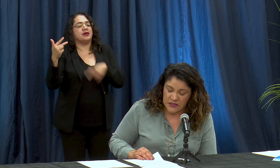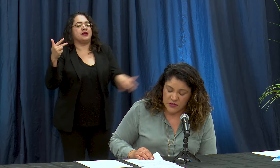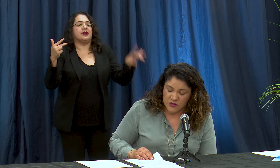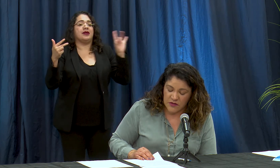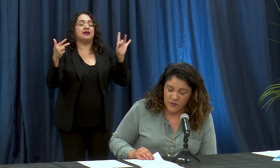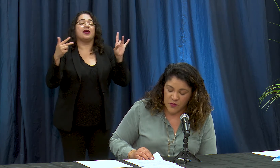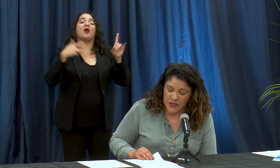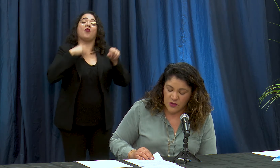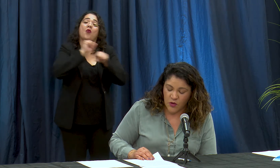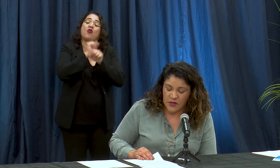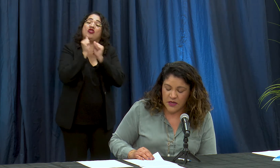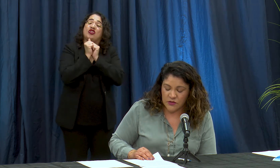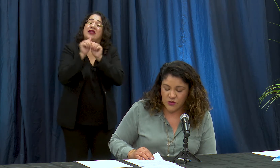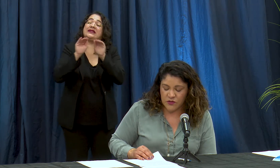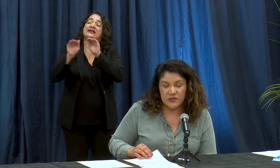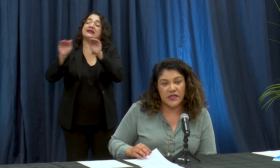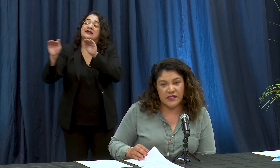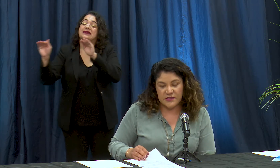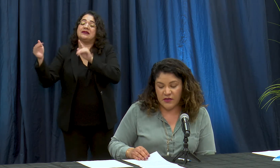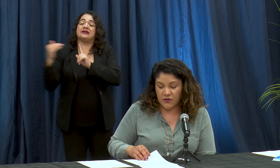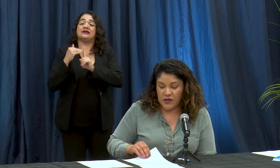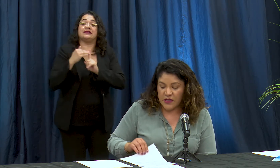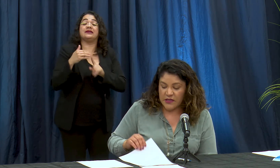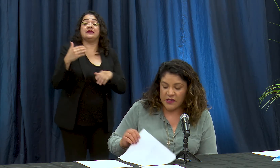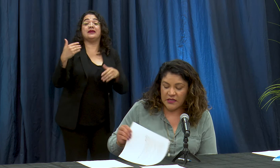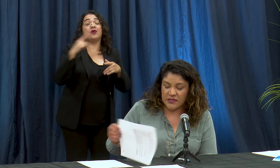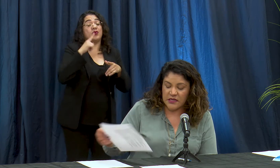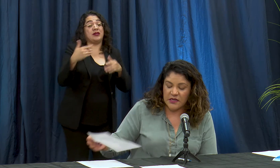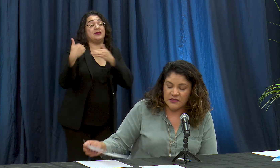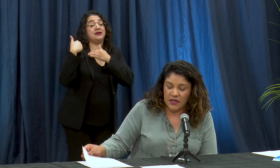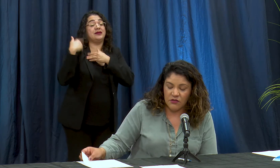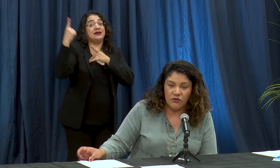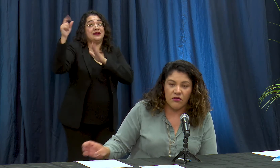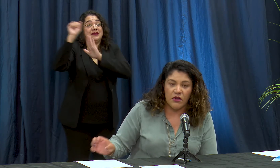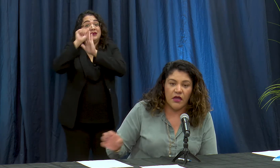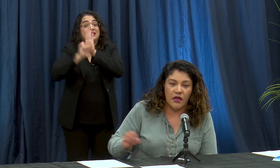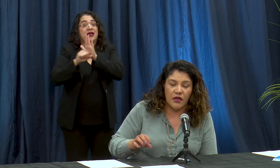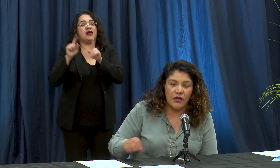sito's de inform ace obligatory OHS del estado que tiene que si el estado el